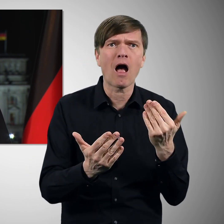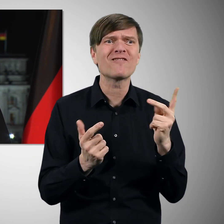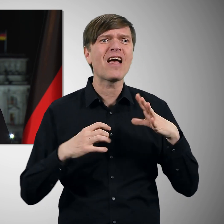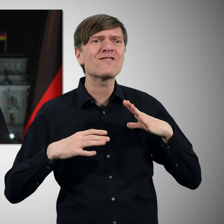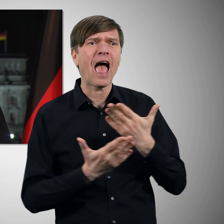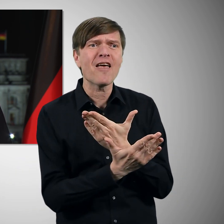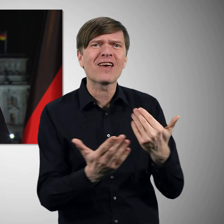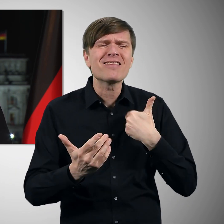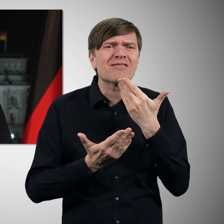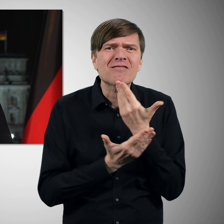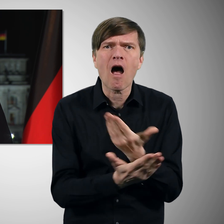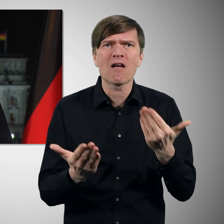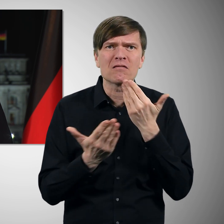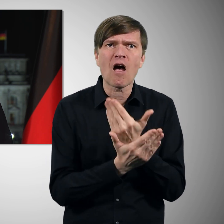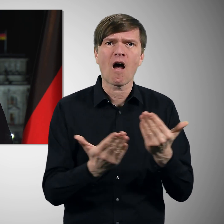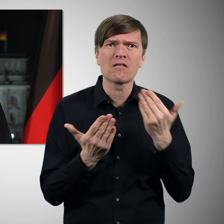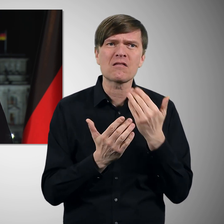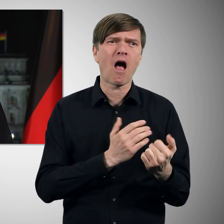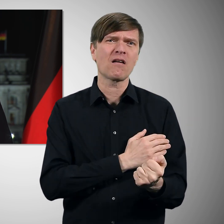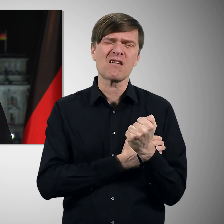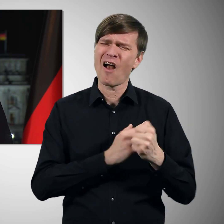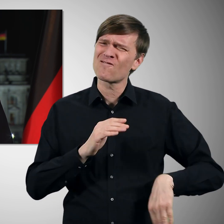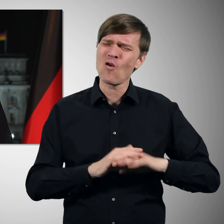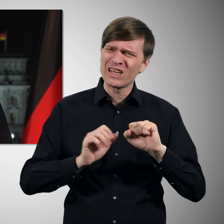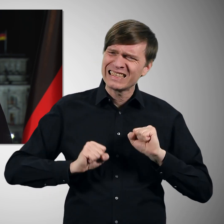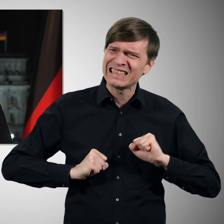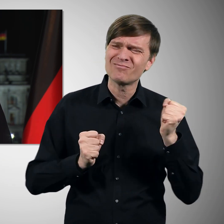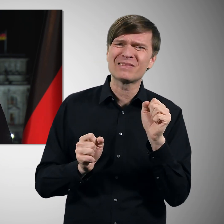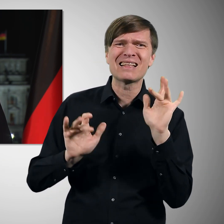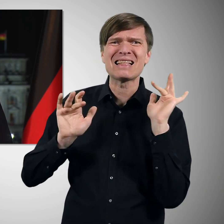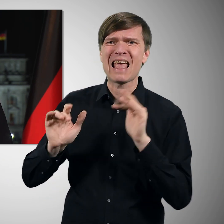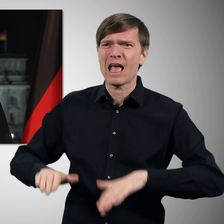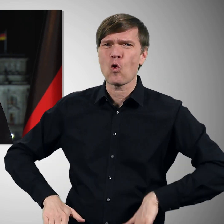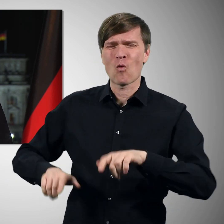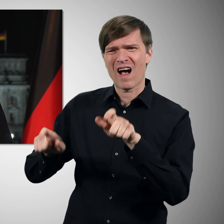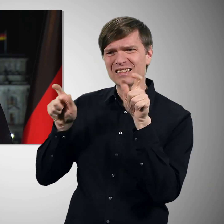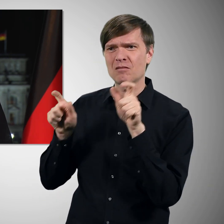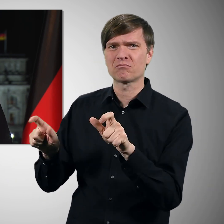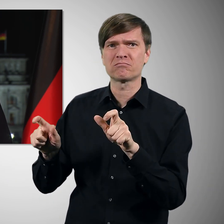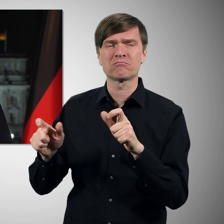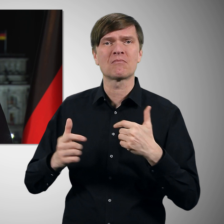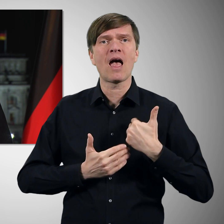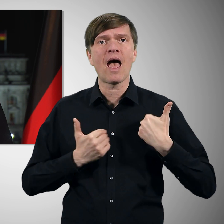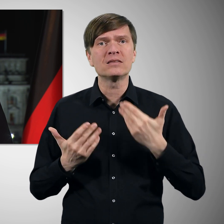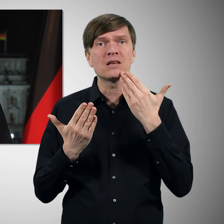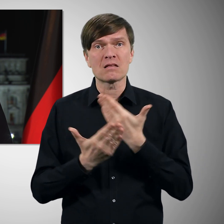die mit ganzer Kraft gegen das Hochwasser kämpfen. Herzlichen Dank an Sie alle für Ihren Einsatz!